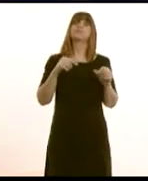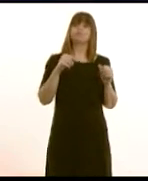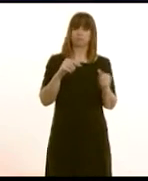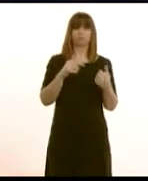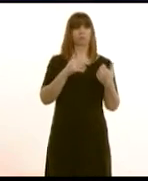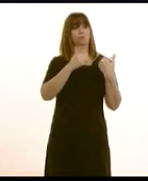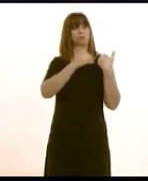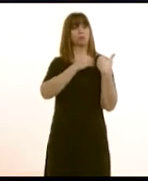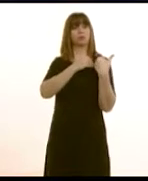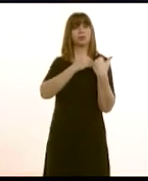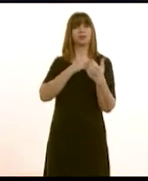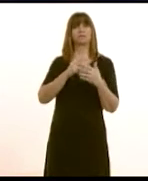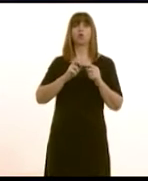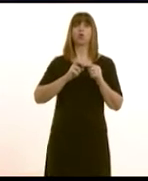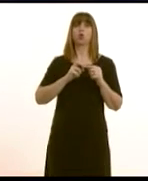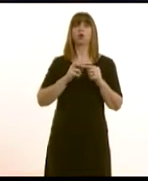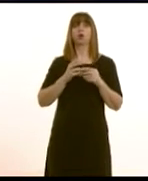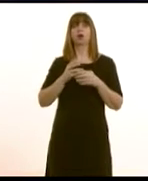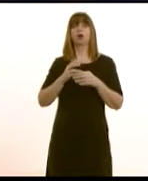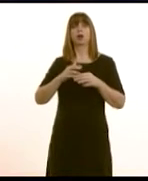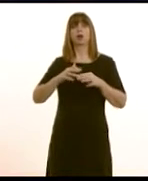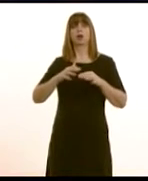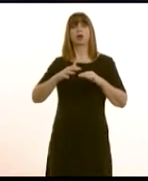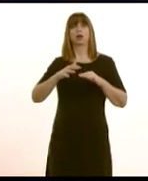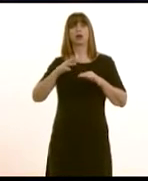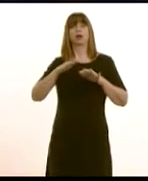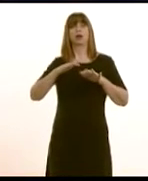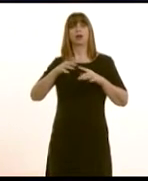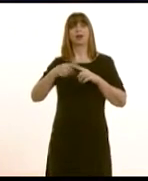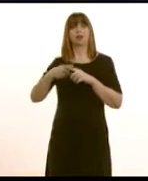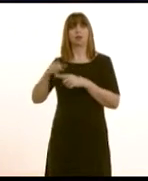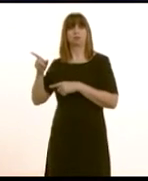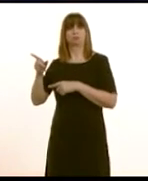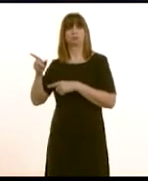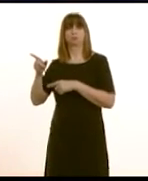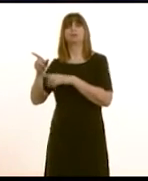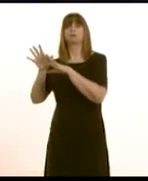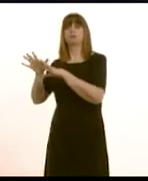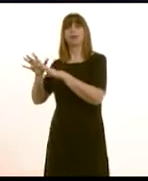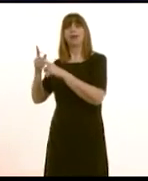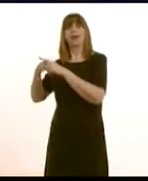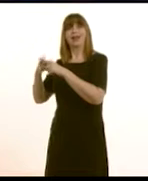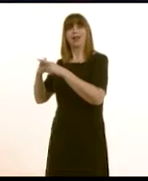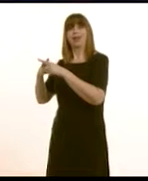for passengers in England, it is expected that services primarily serving English markets